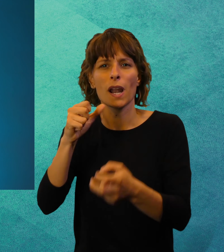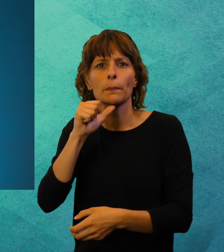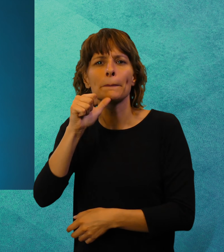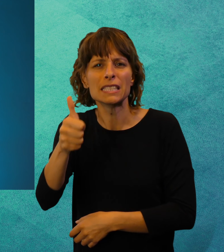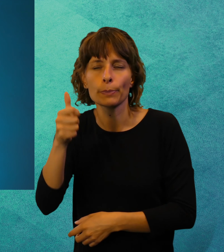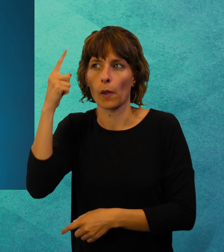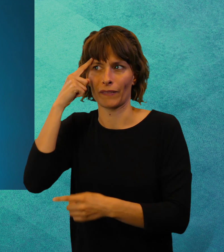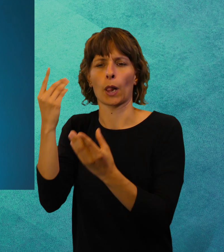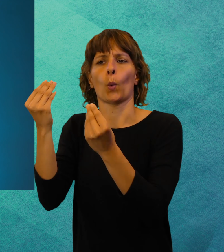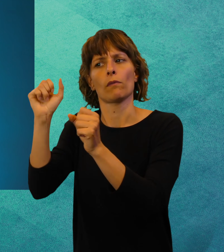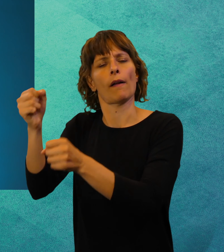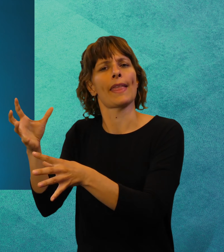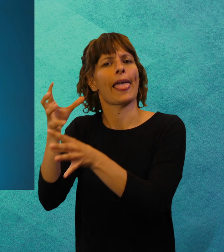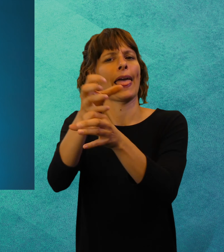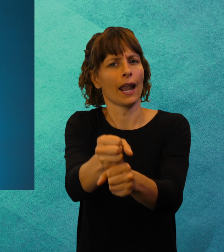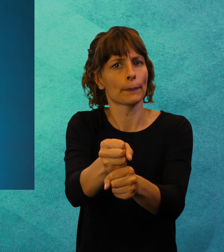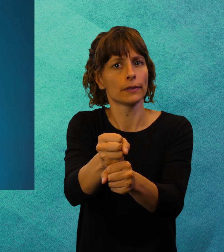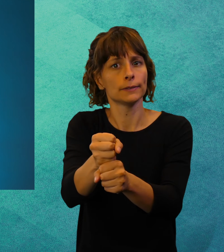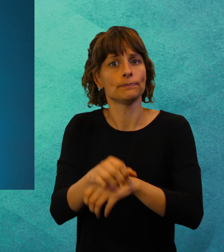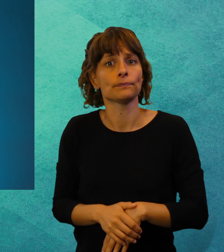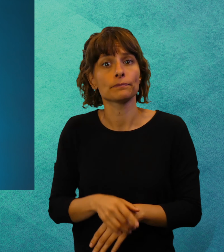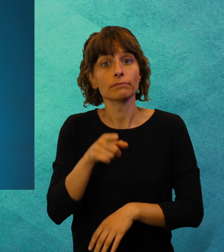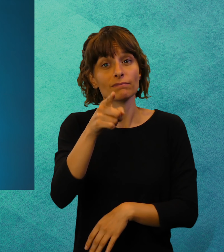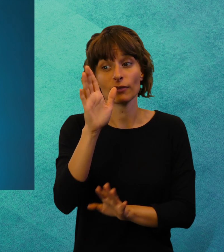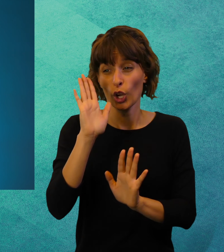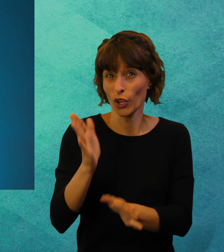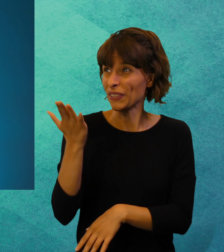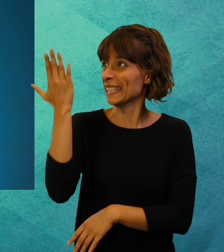die je overhoudt aan seksueel misbruik. Aan die klachten, aan het rottige gevoel. Daar hebben zij voor